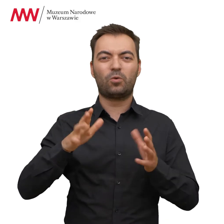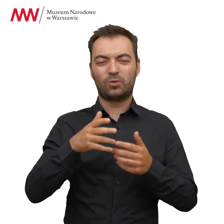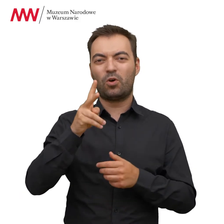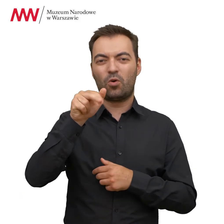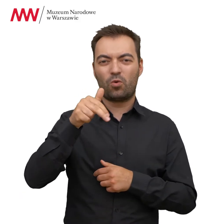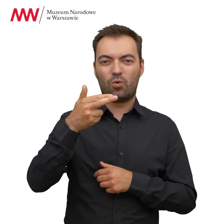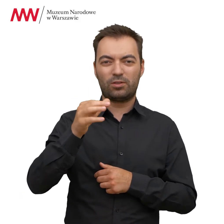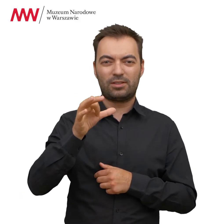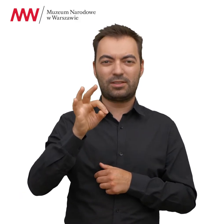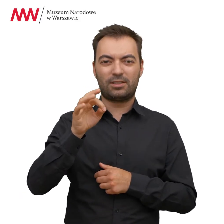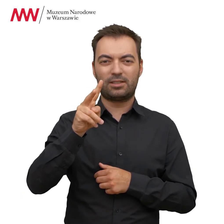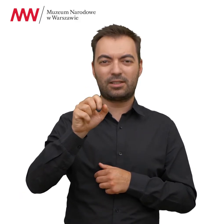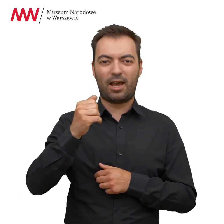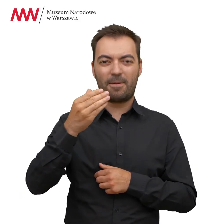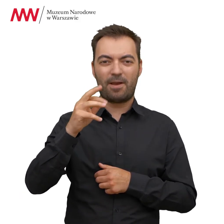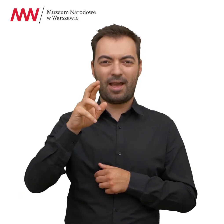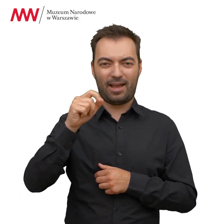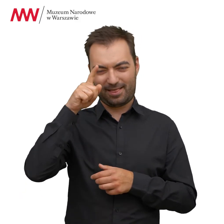w kunstkamerze,